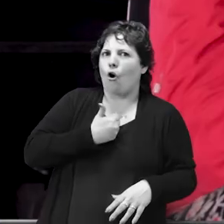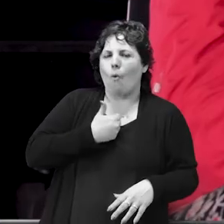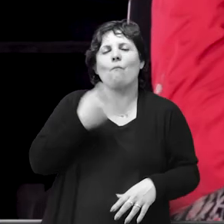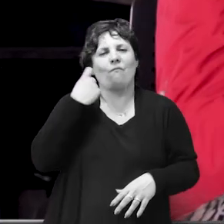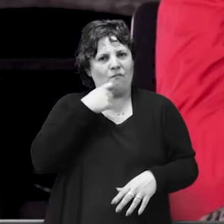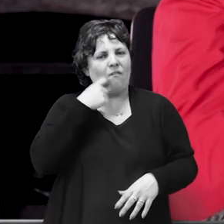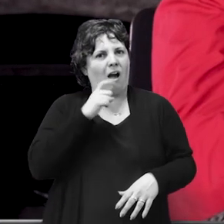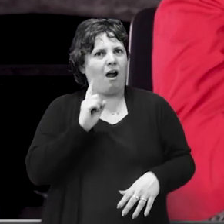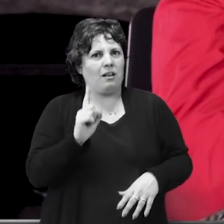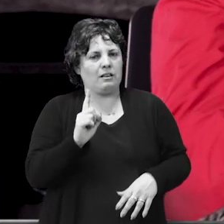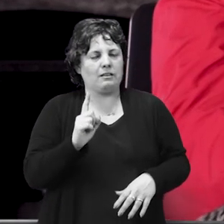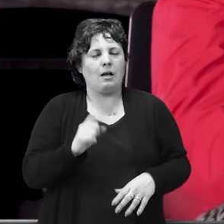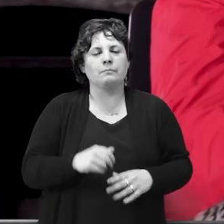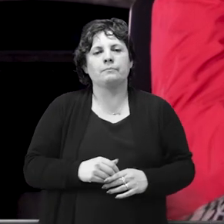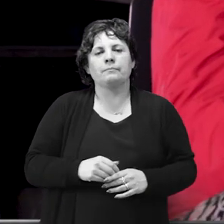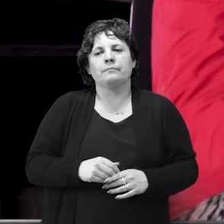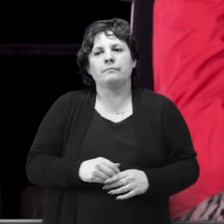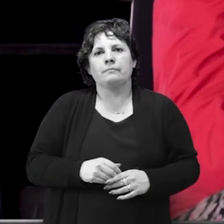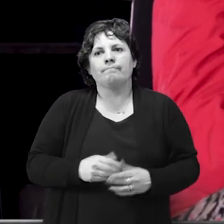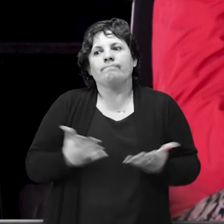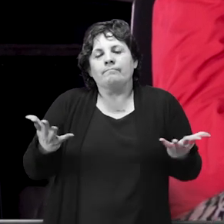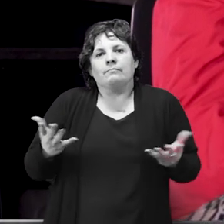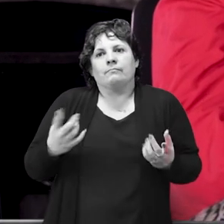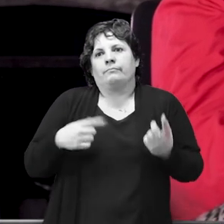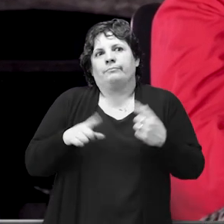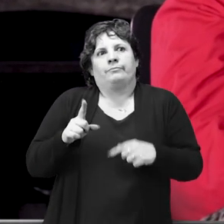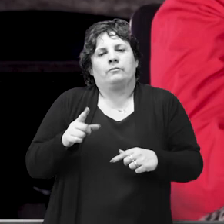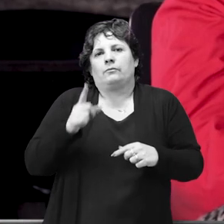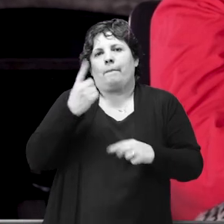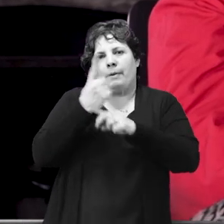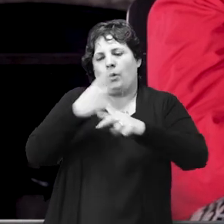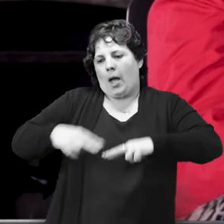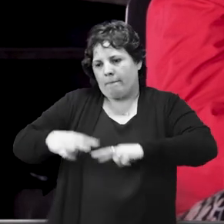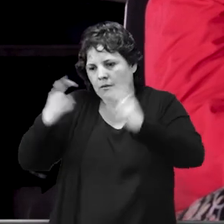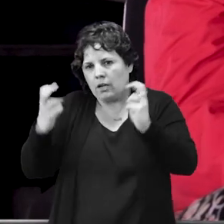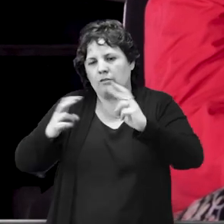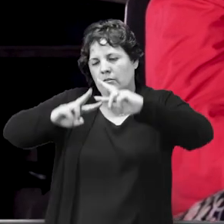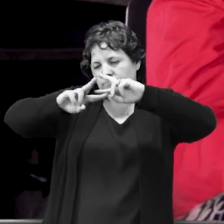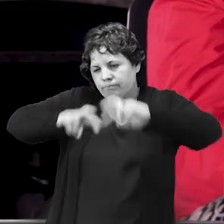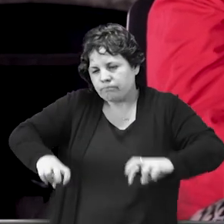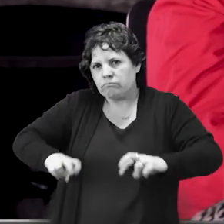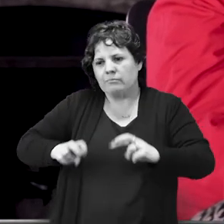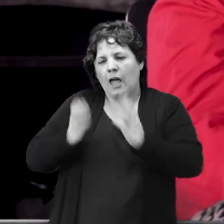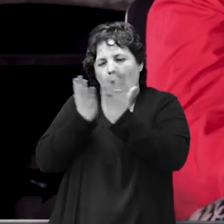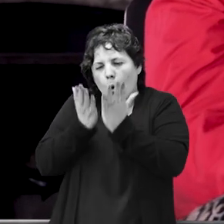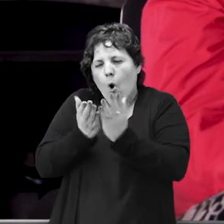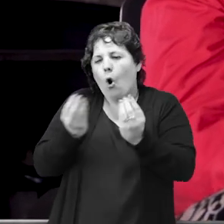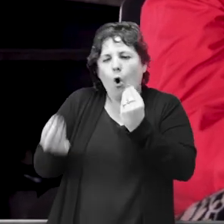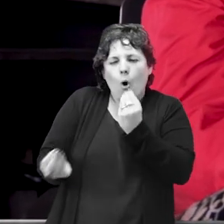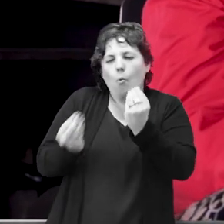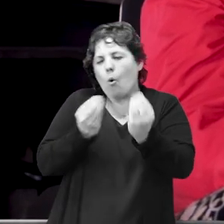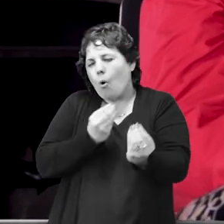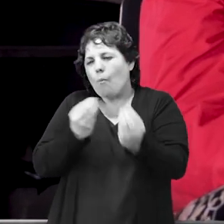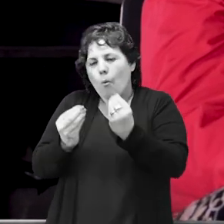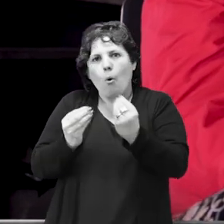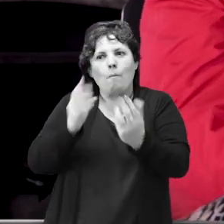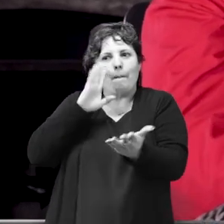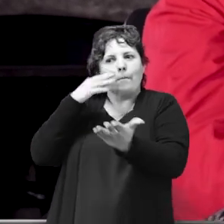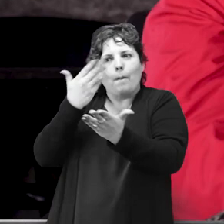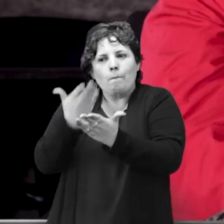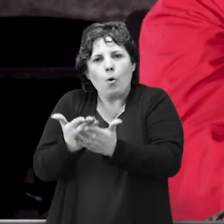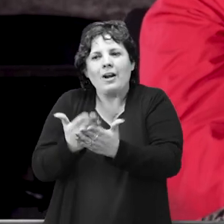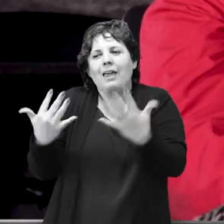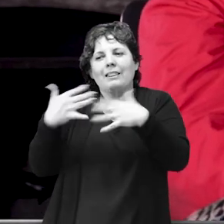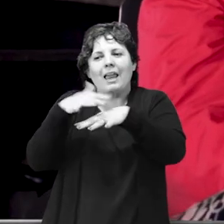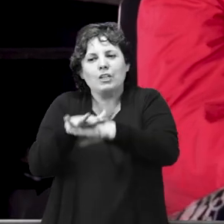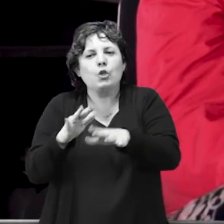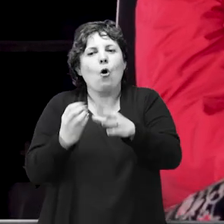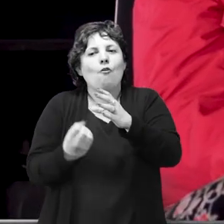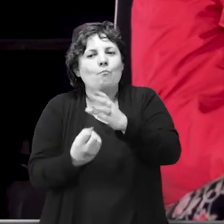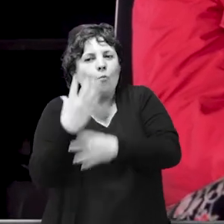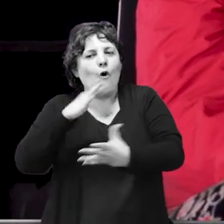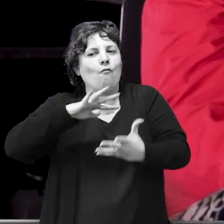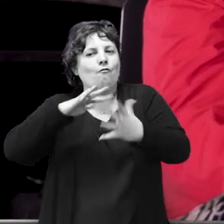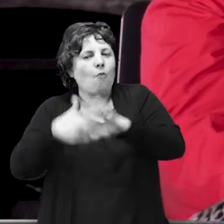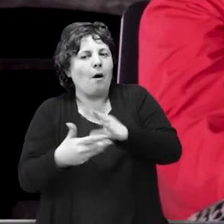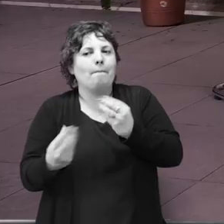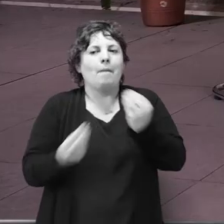esto implica, desde la investigación y los estudios, poder proponer modelos de integración particulares